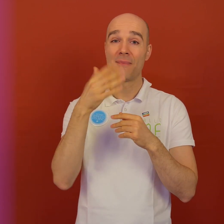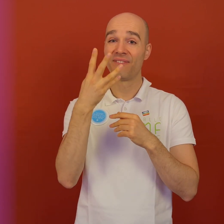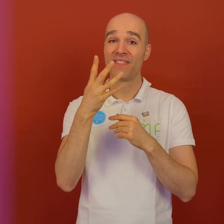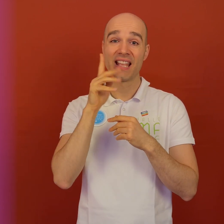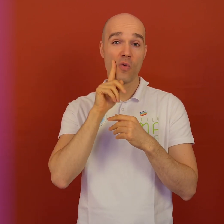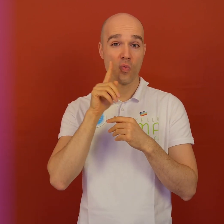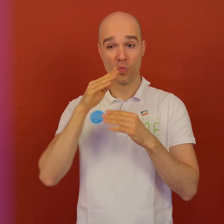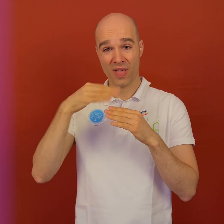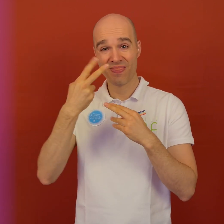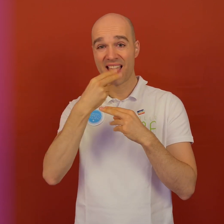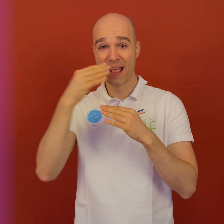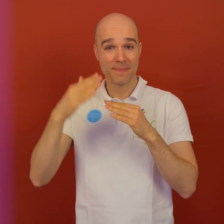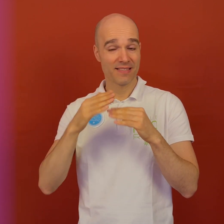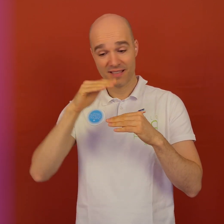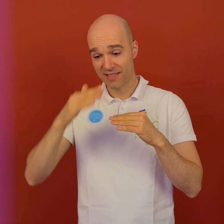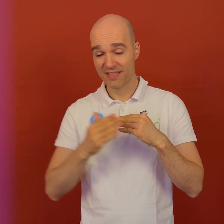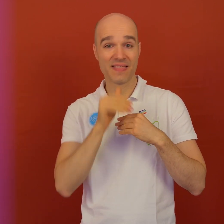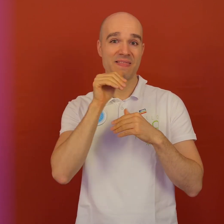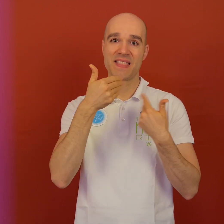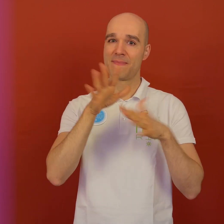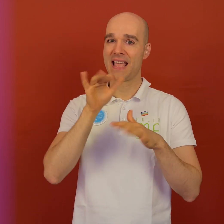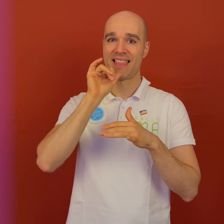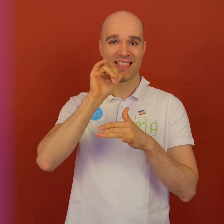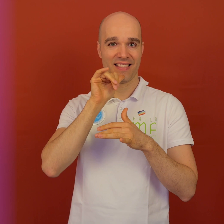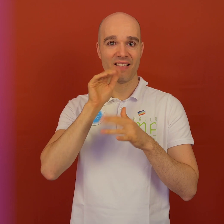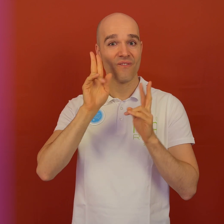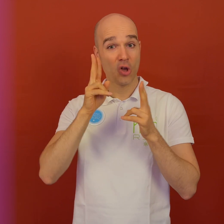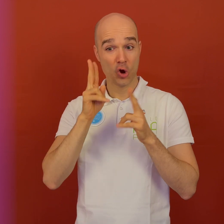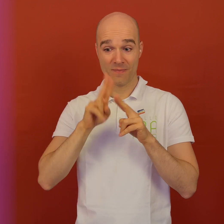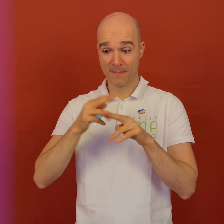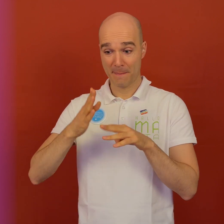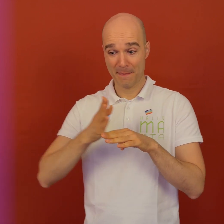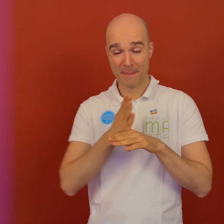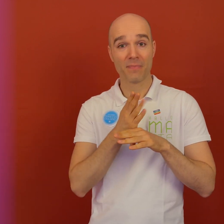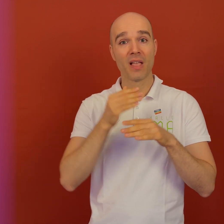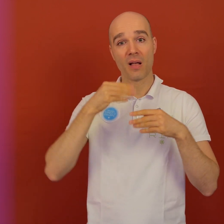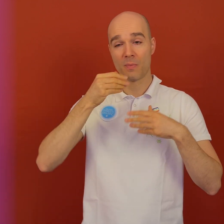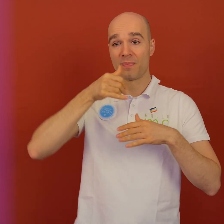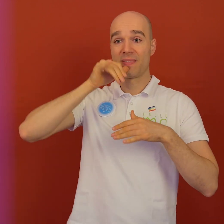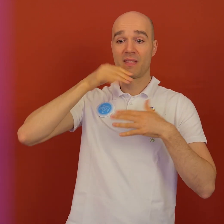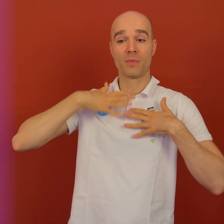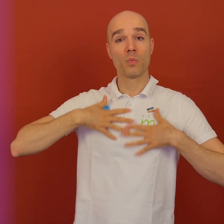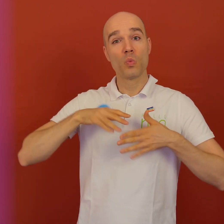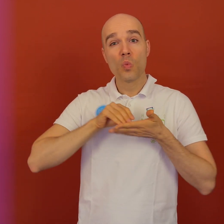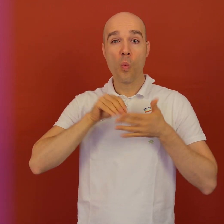Ab 16 Uhr keine koffeinhaltigen Getränke mehr. Warum? Der Körper braucht lange, um Koffein abzubauen,